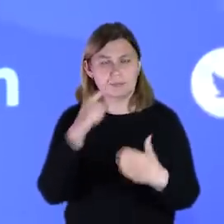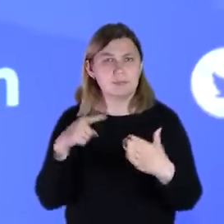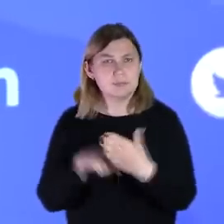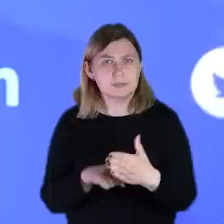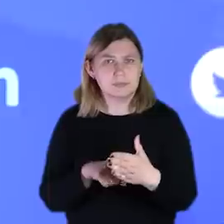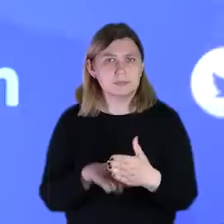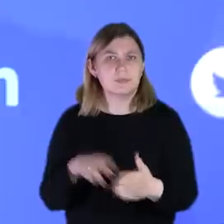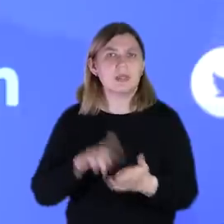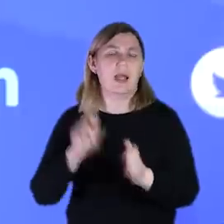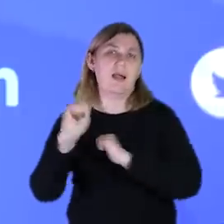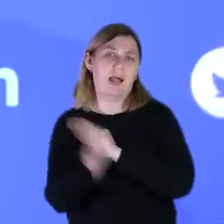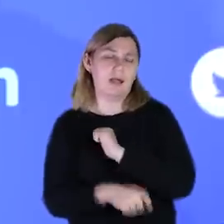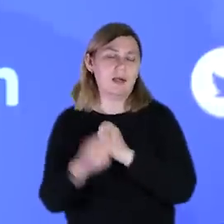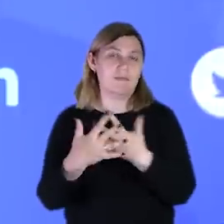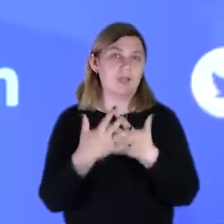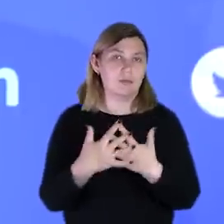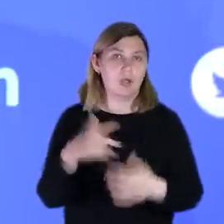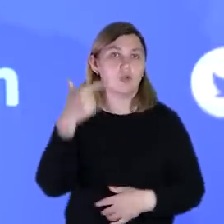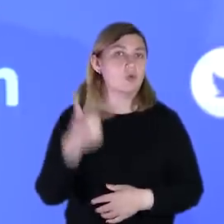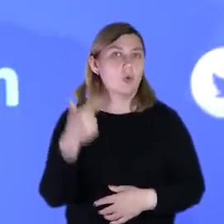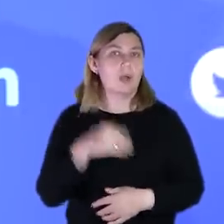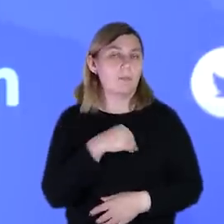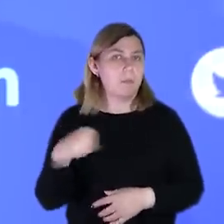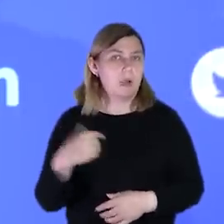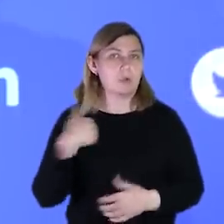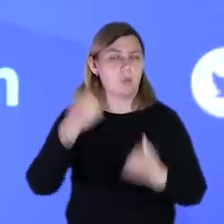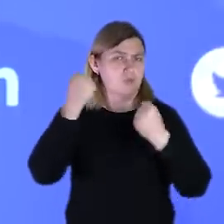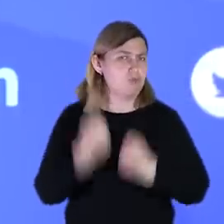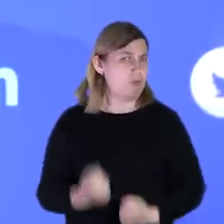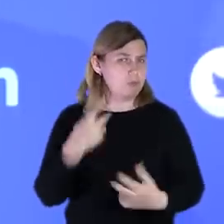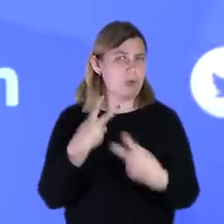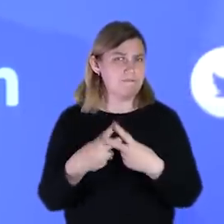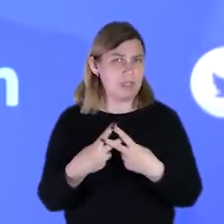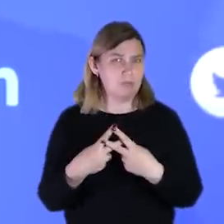na karę więzienia (w Drugiej Rzeczpospolitej były to kary ciężkiego więzienia),